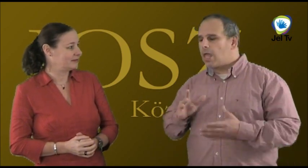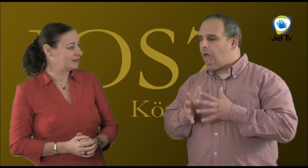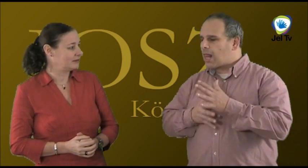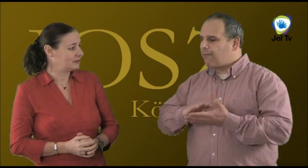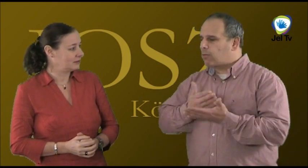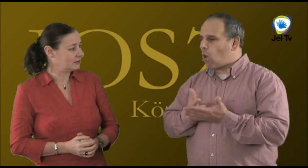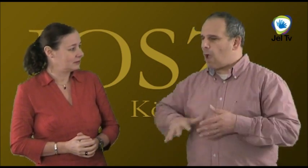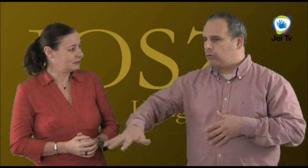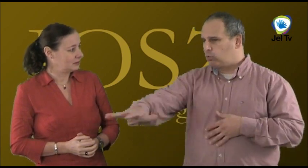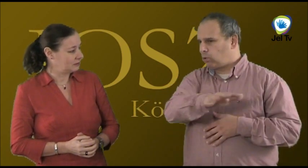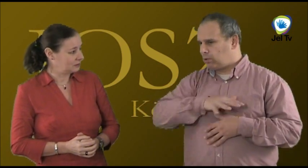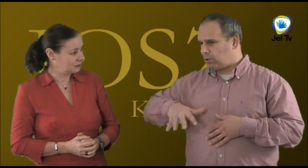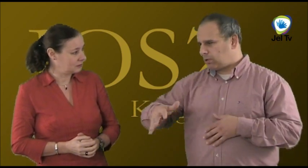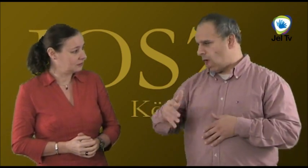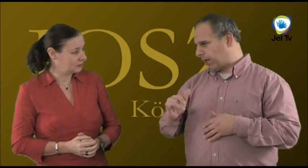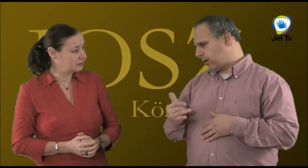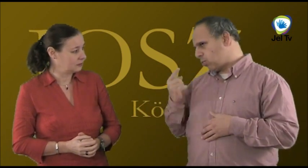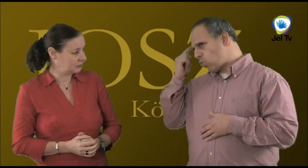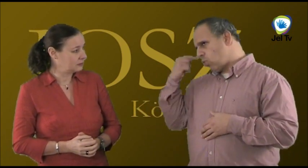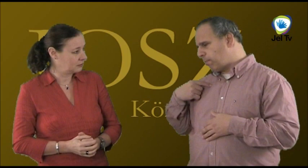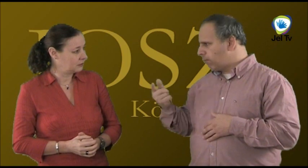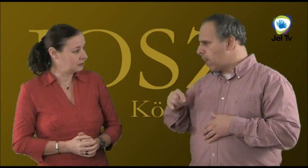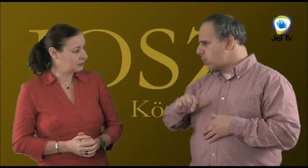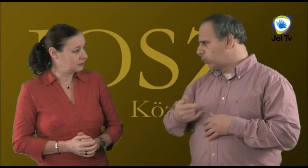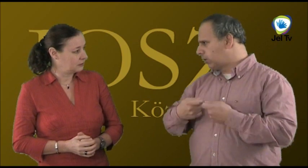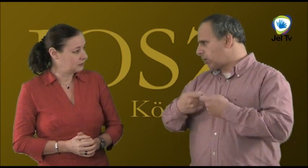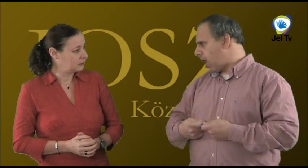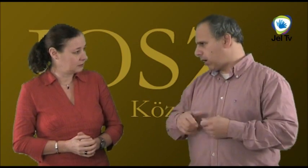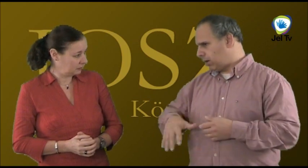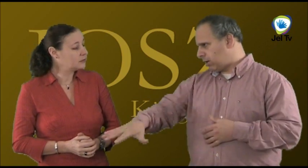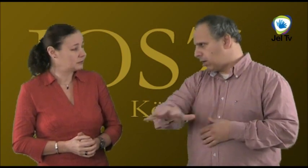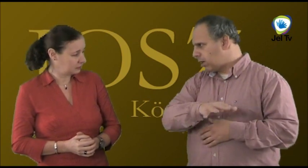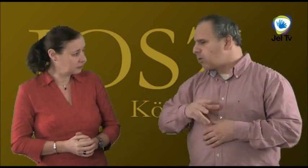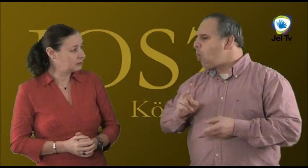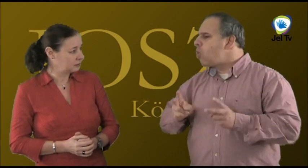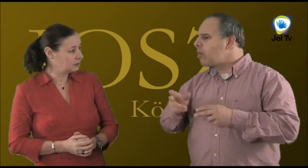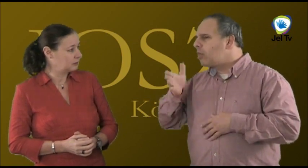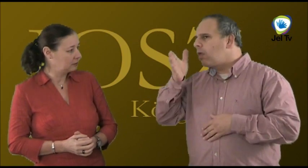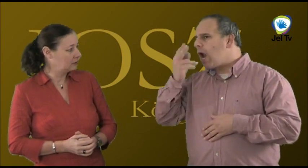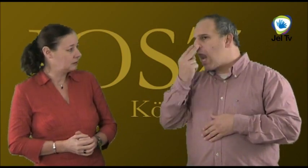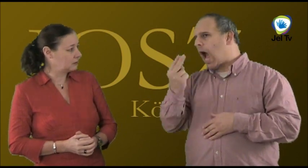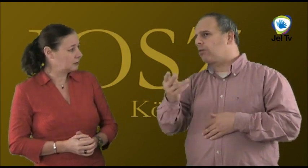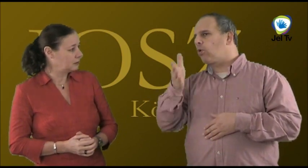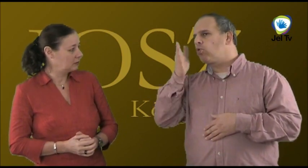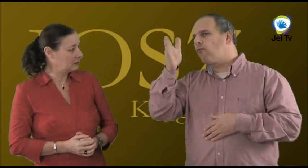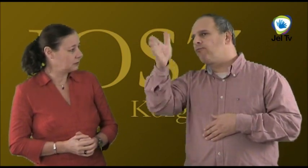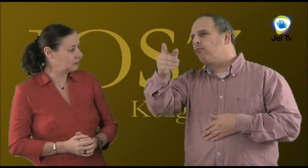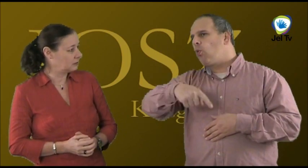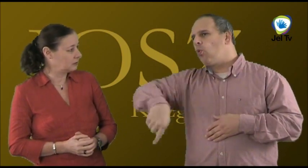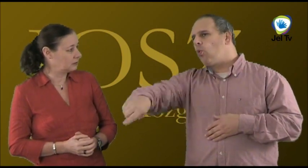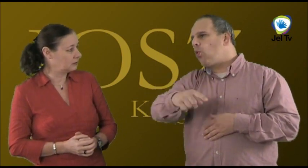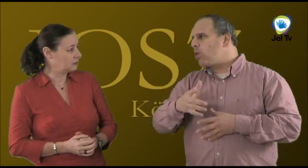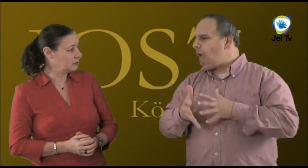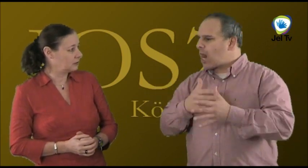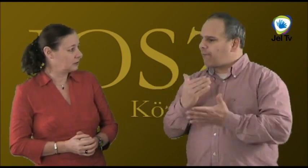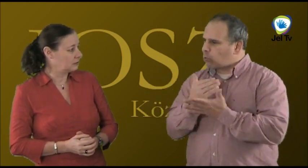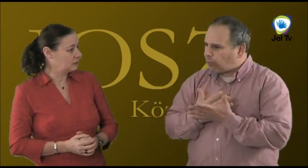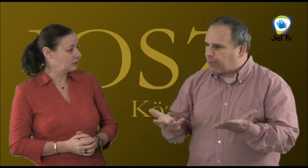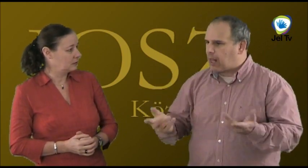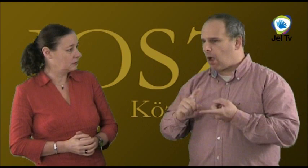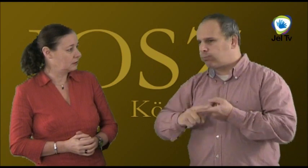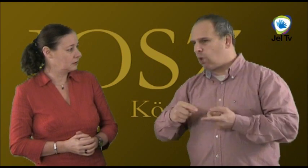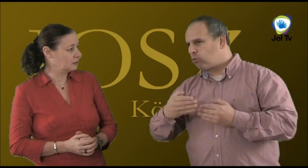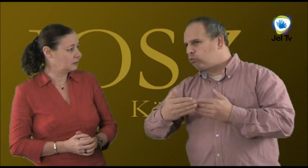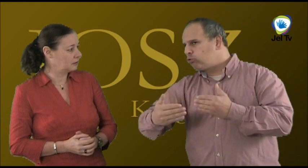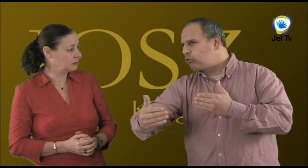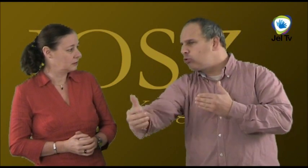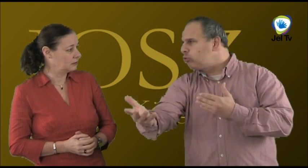A jelnyelvi tolmácsok, ha jól tudom, JOSZ tagjai. Hogyan látják a jövőt a jelnyelvi törvénnyel kapcsolatosan?